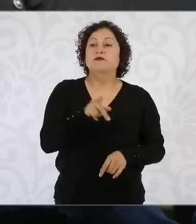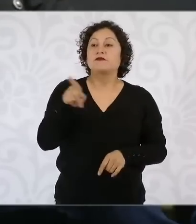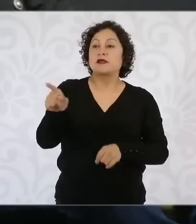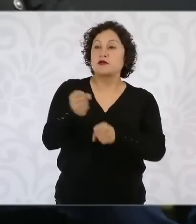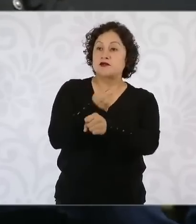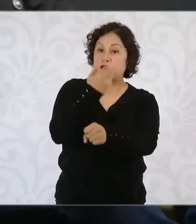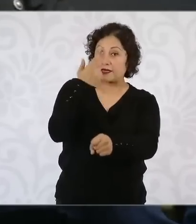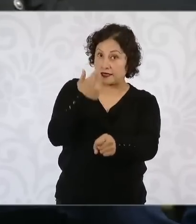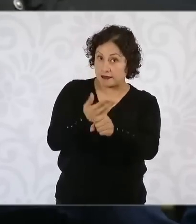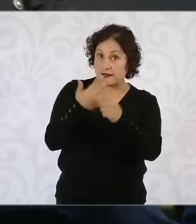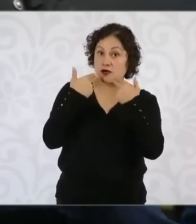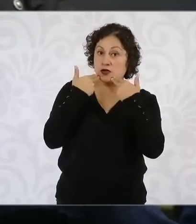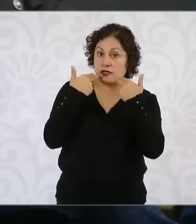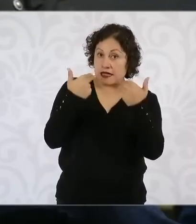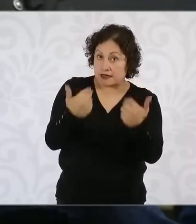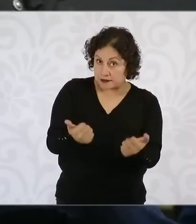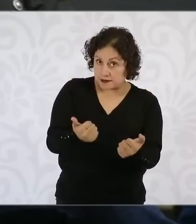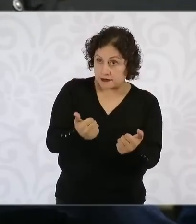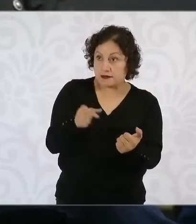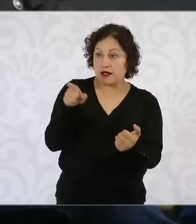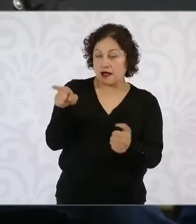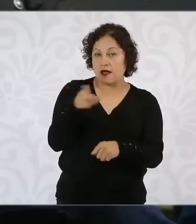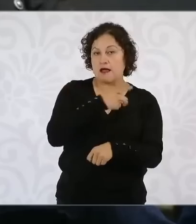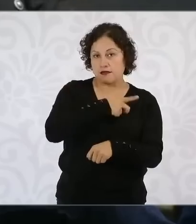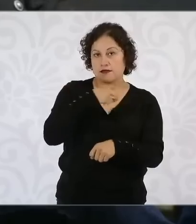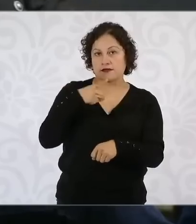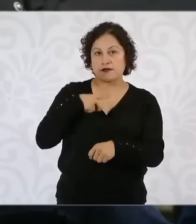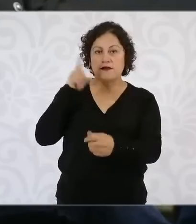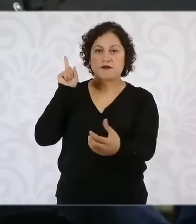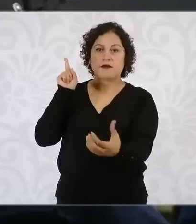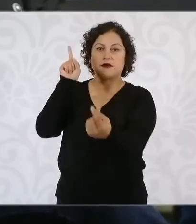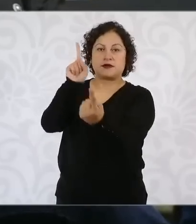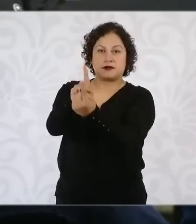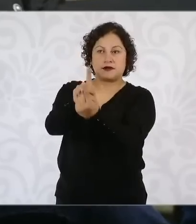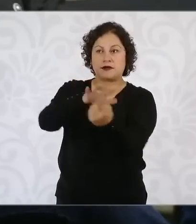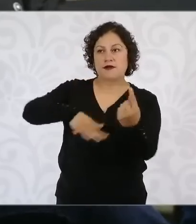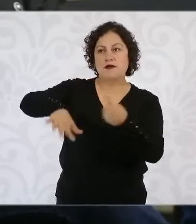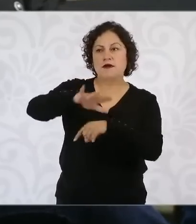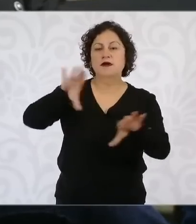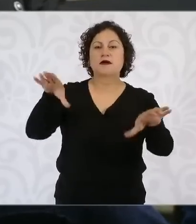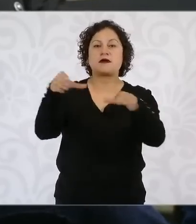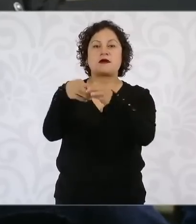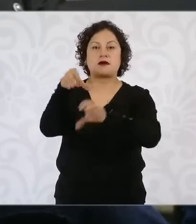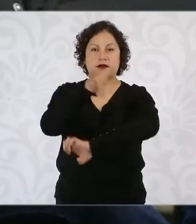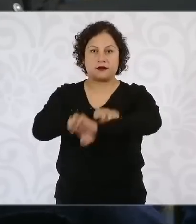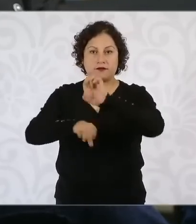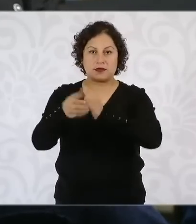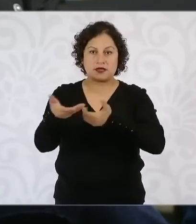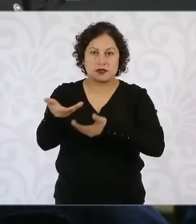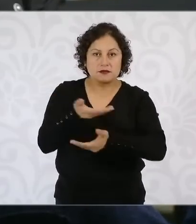hablar con los inversionistas de manera privada lo que se dice es que va a reafirmar que hay apoyos a